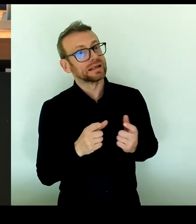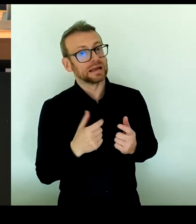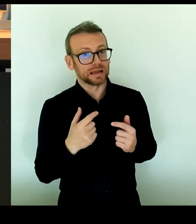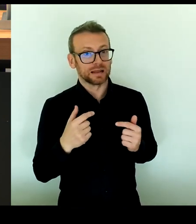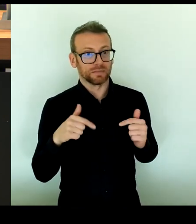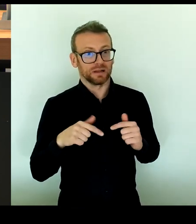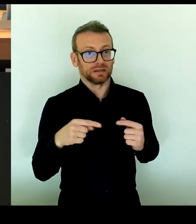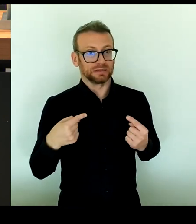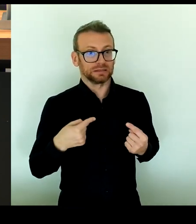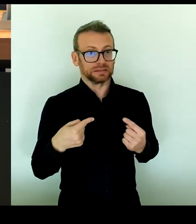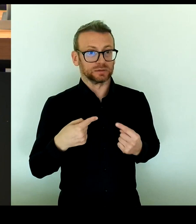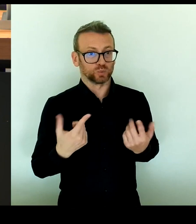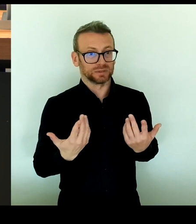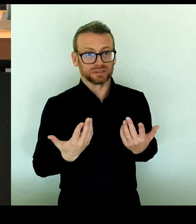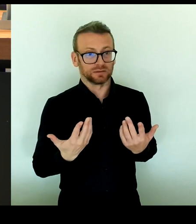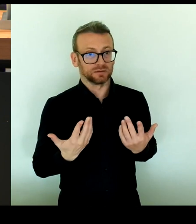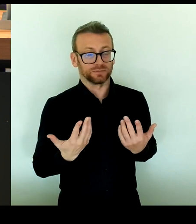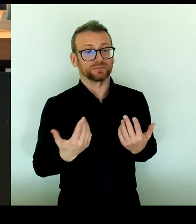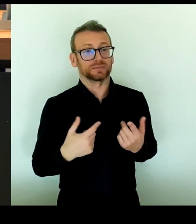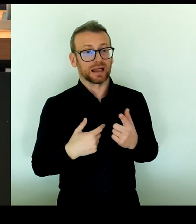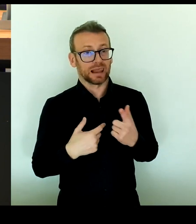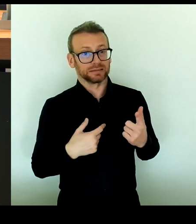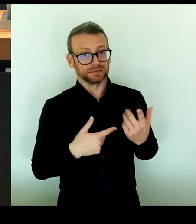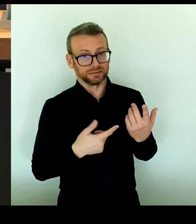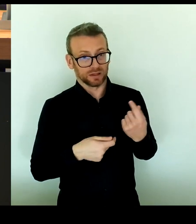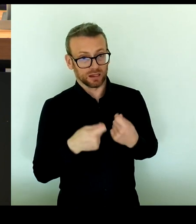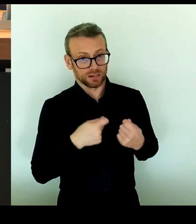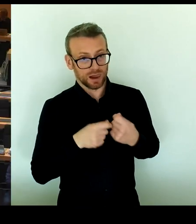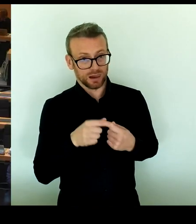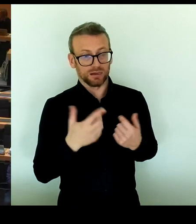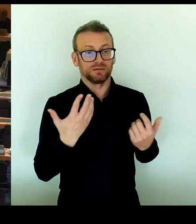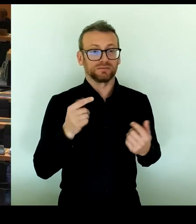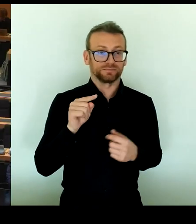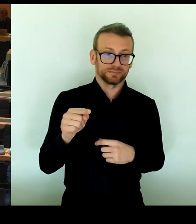verantwortlich sind, am Ende so sehr freuen wird, so ein Antrag, meine Damen und Herren! (Beifall)